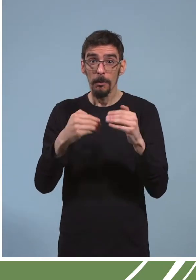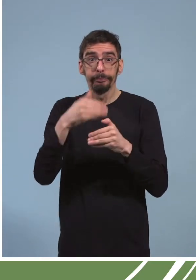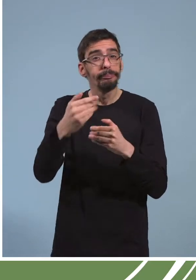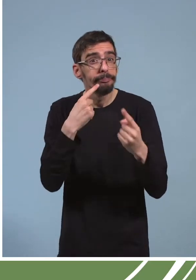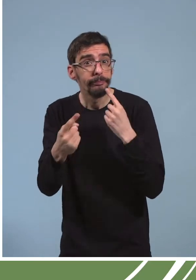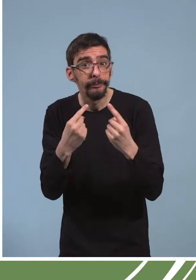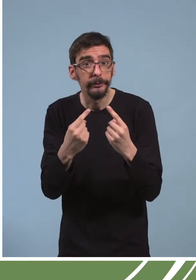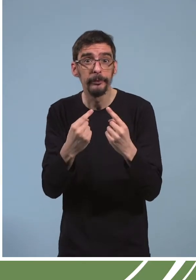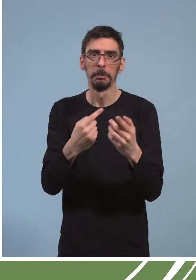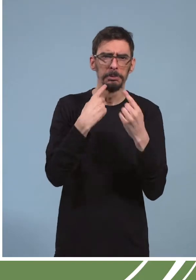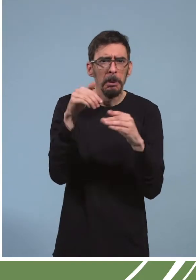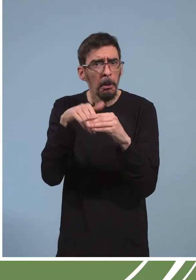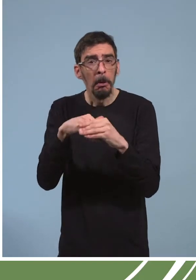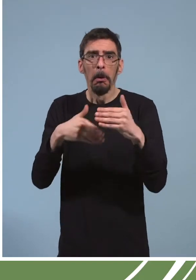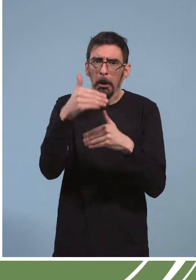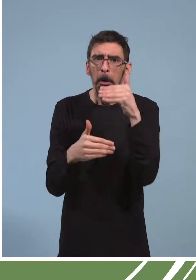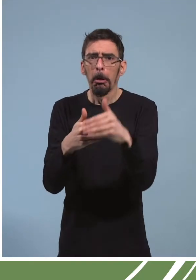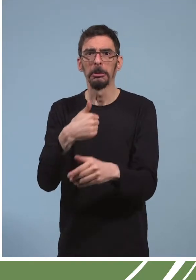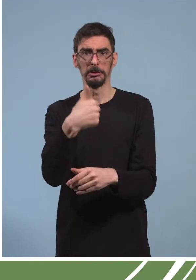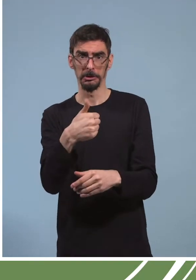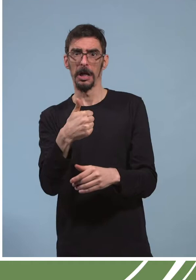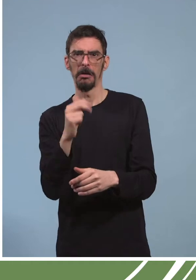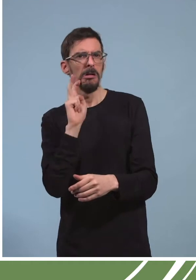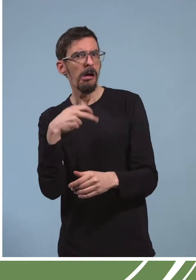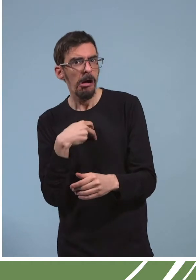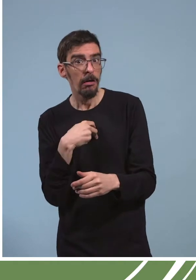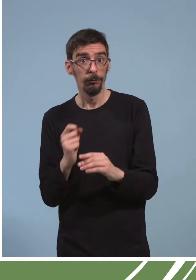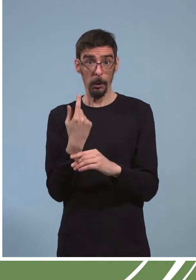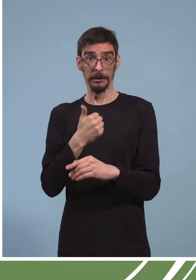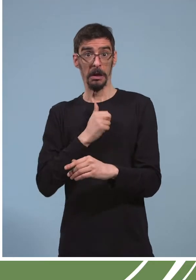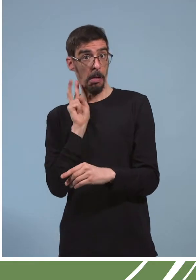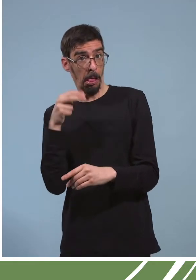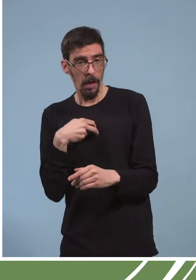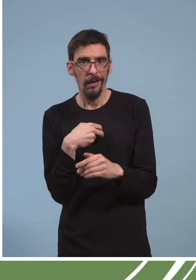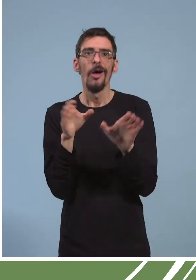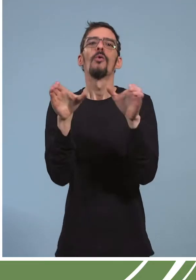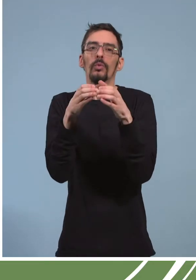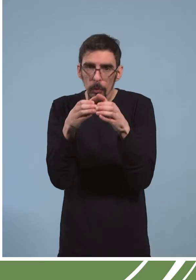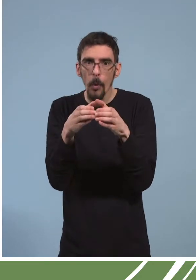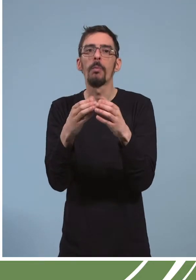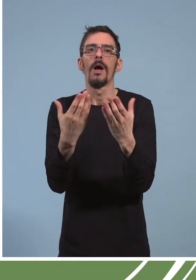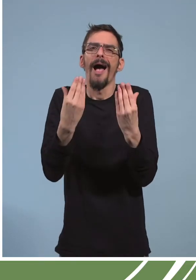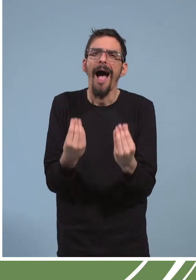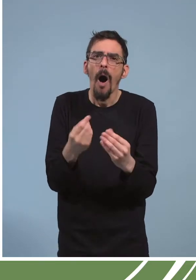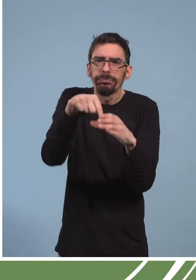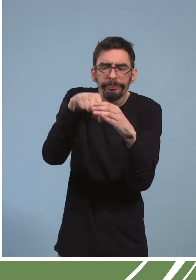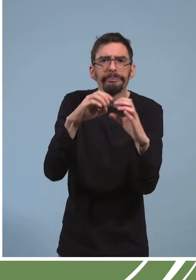Nachbesprechung: In der Nachbesprechung reflektiest du über den Prozess und darüber, wie die Gruppen miteinander kommuniziert haben. Du kannst mit einer Selbstreflektion beginnen,